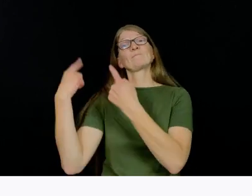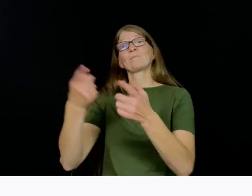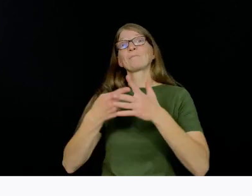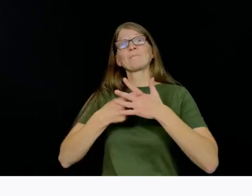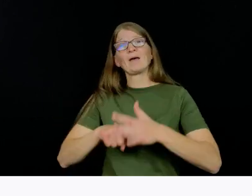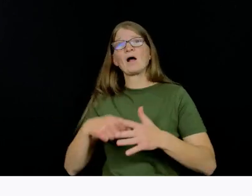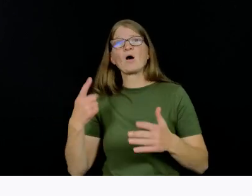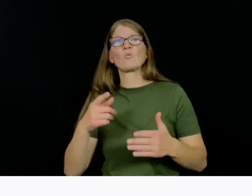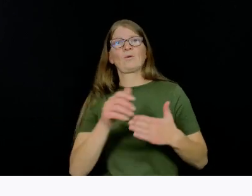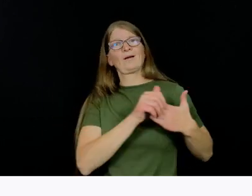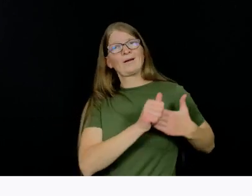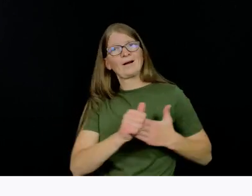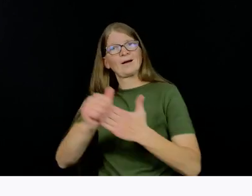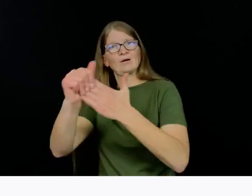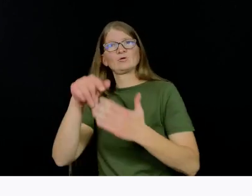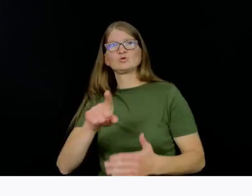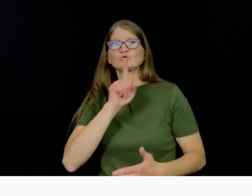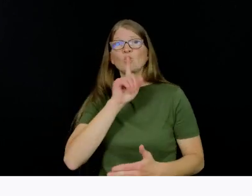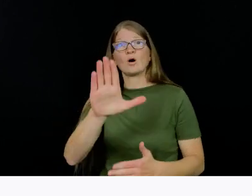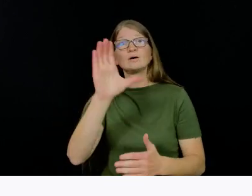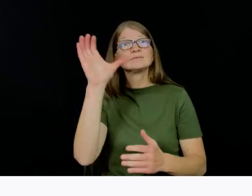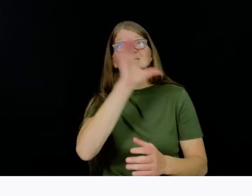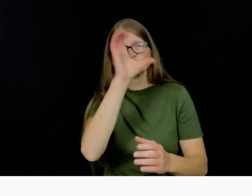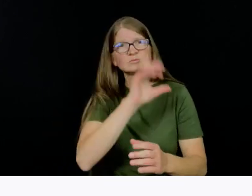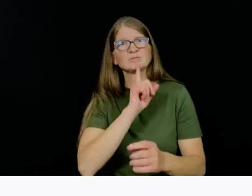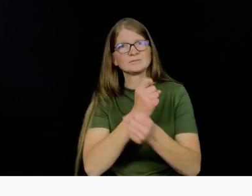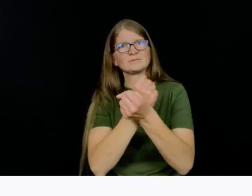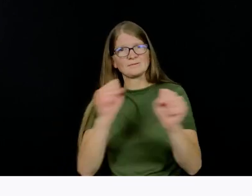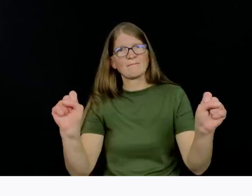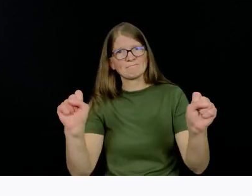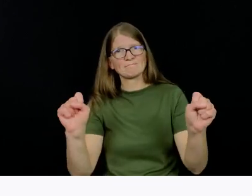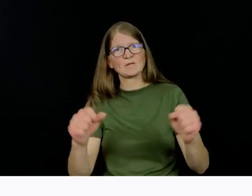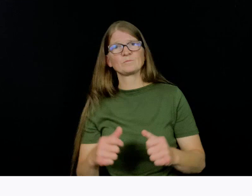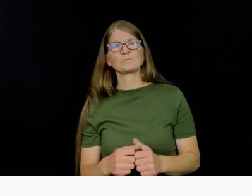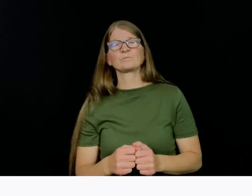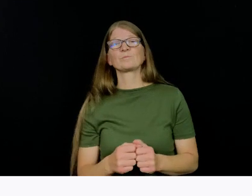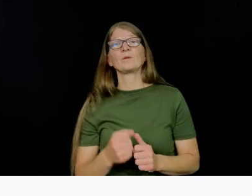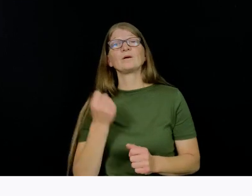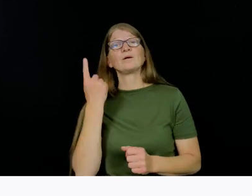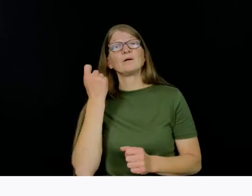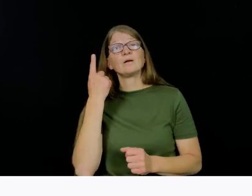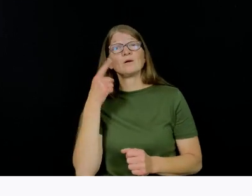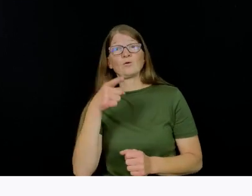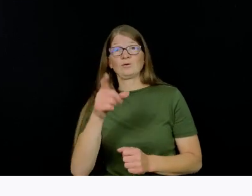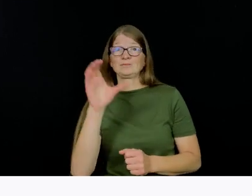فيما يتعلق بالحفاظ على سلامتكم أثناء البحث نقوم بتشفير كل بحث على Google